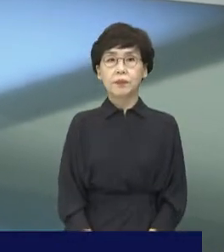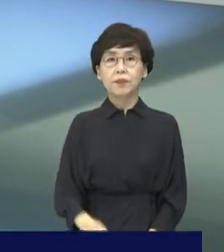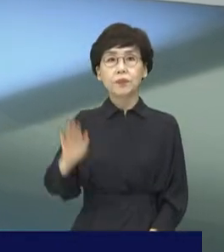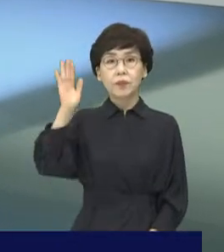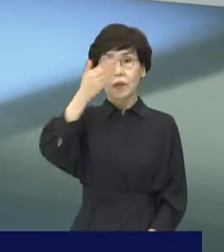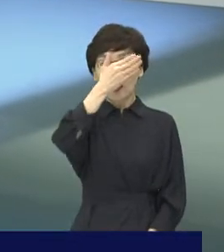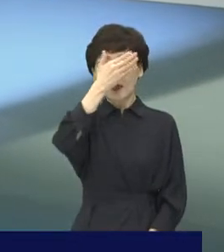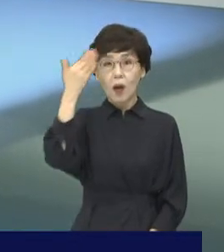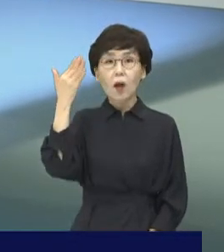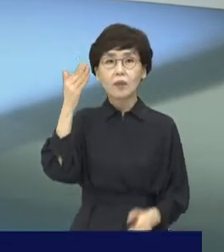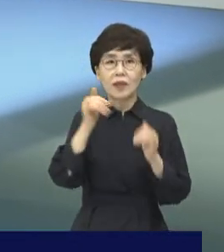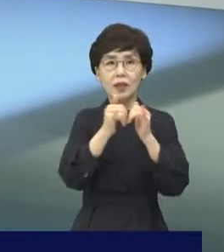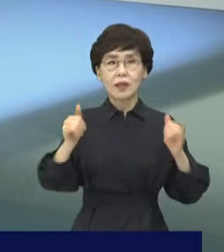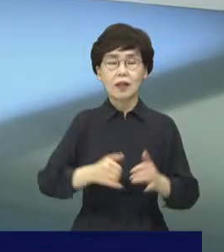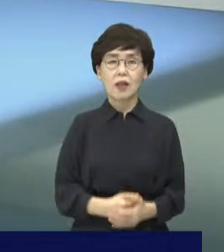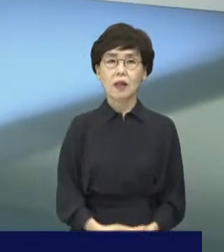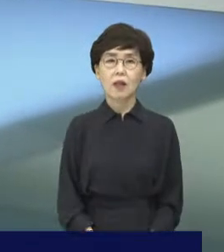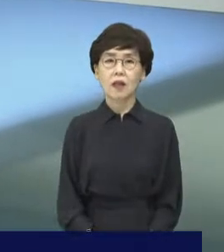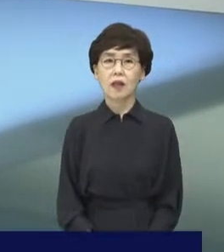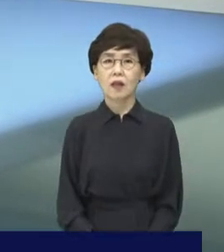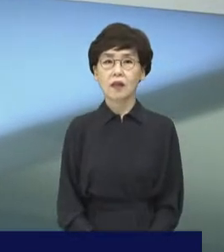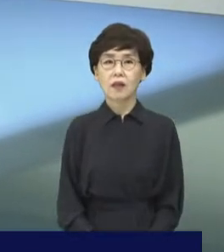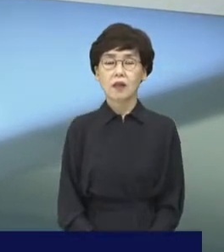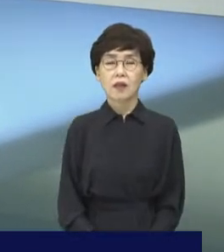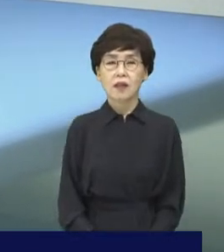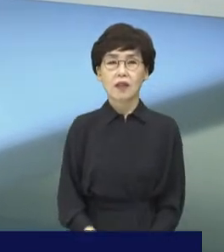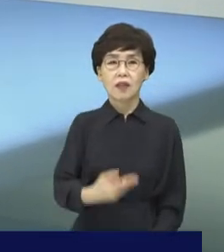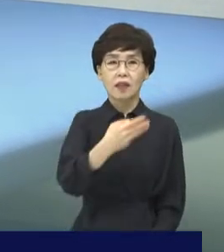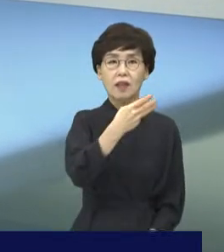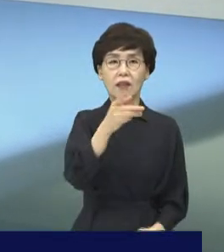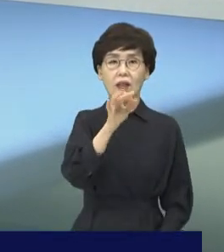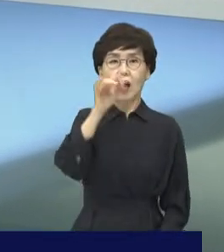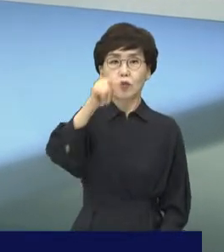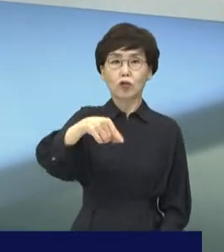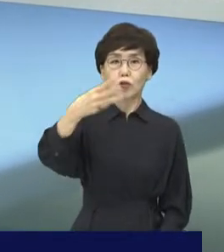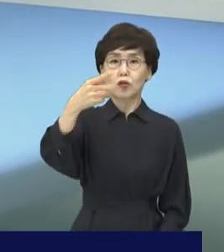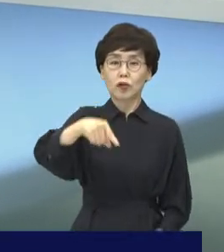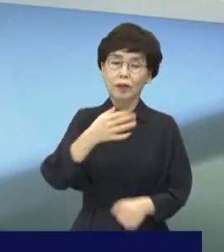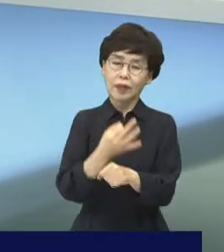(앵커) 최근 젊은층에서 탕후루라는 간식 굉장히 인기가 높다는데 이게 그런데